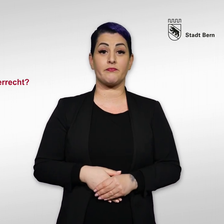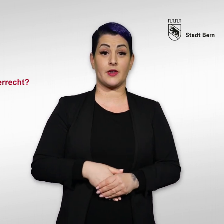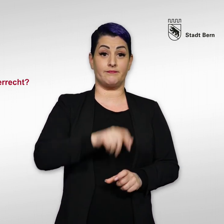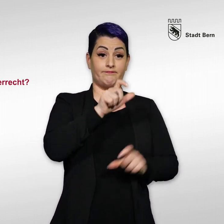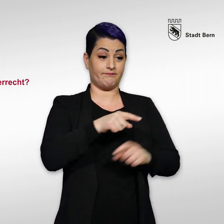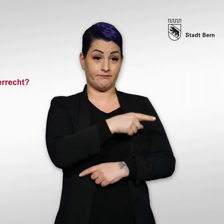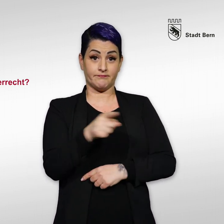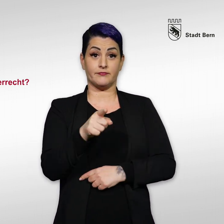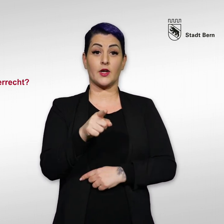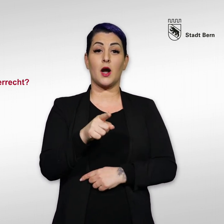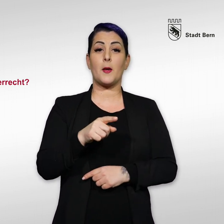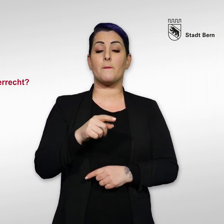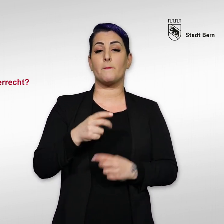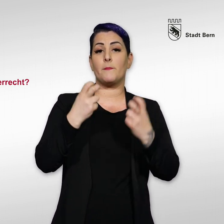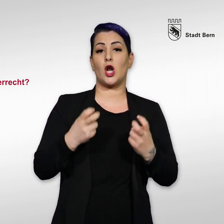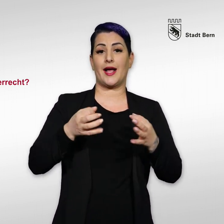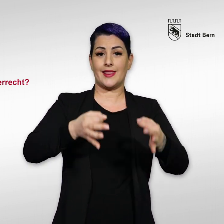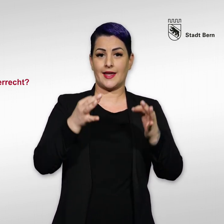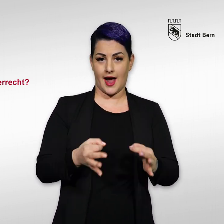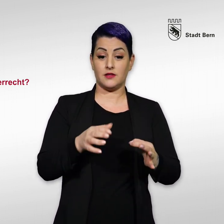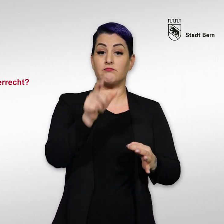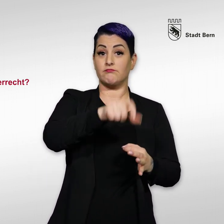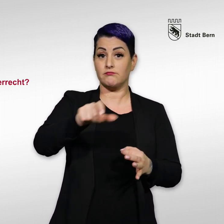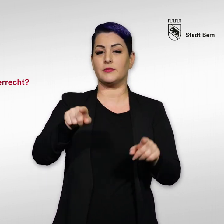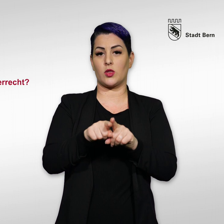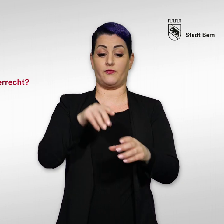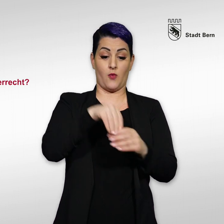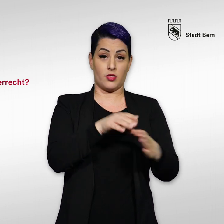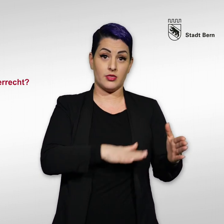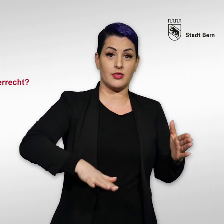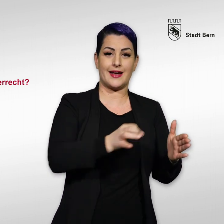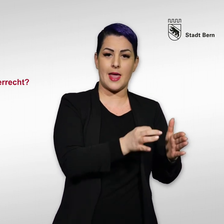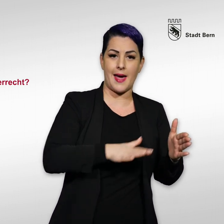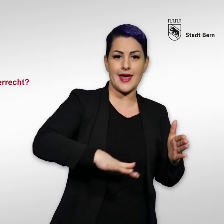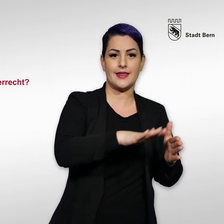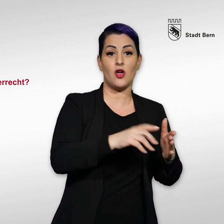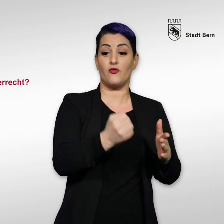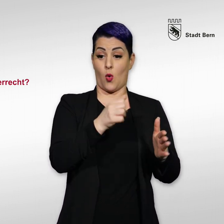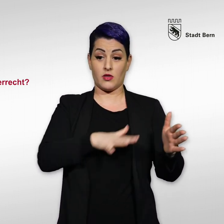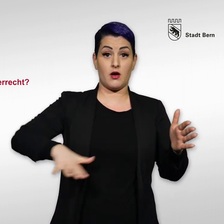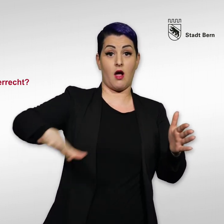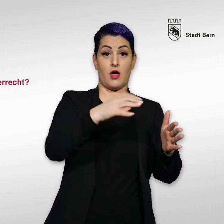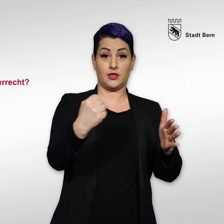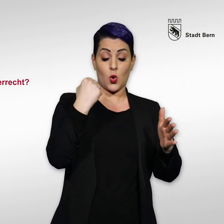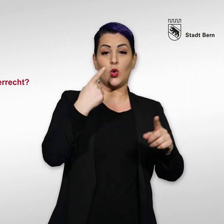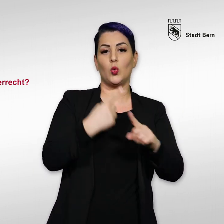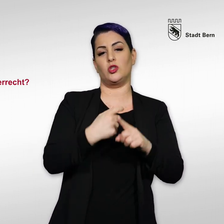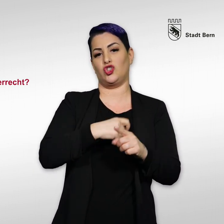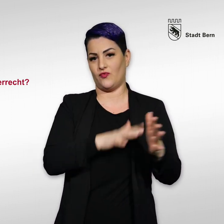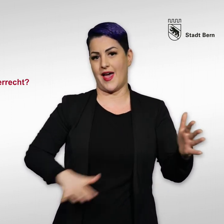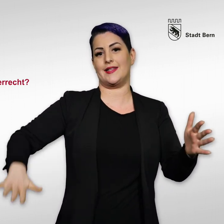Das Bürgerrecht gilt für die Gemeinde, den Kanton und die Schweiz.